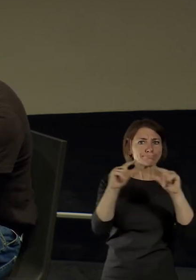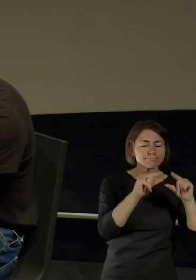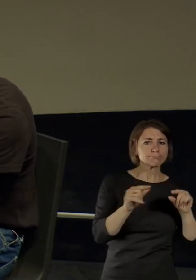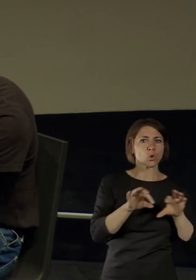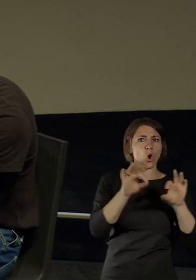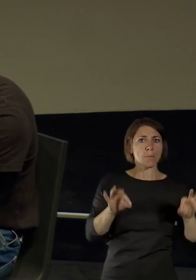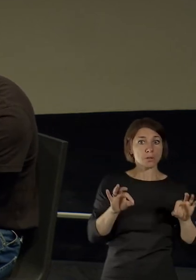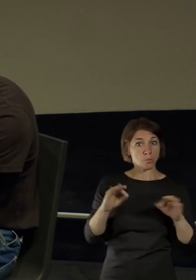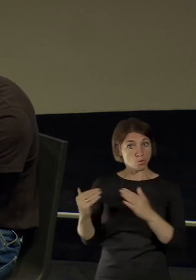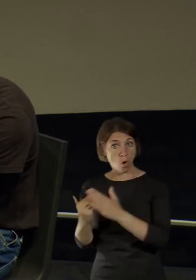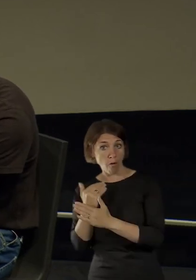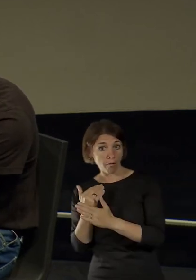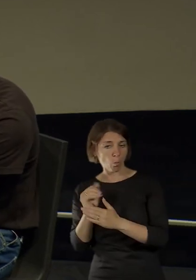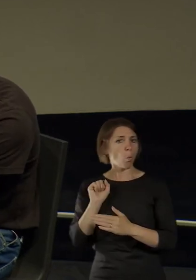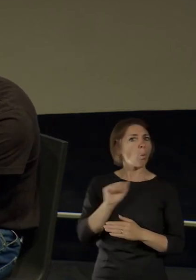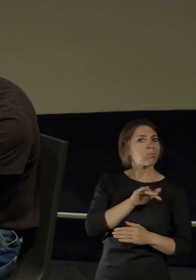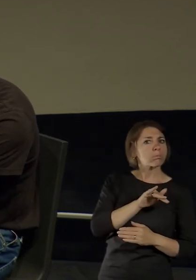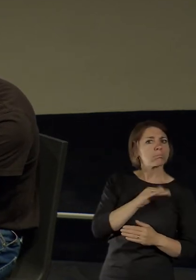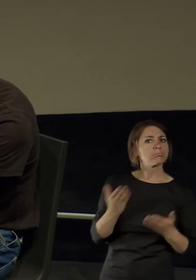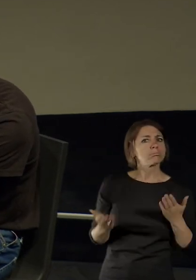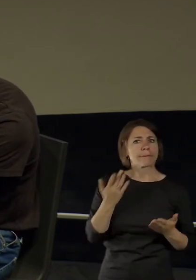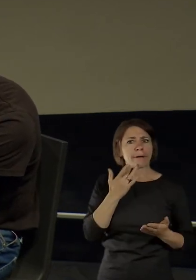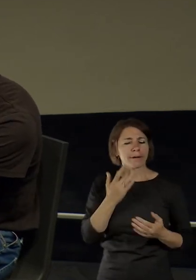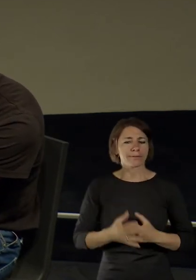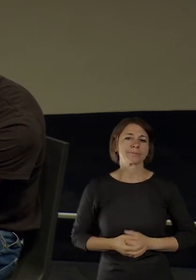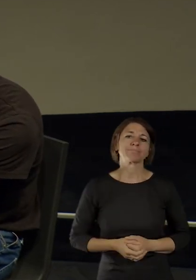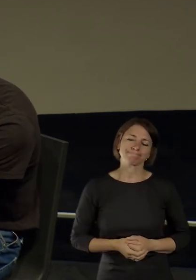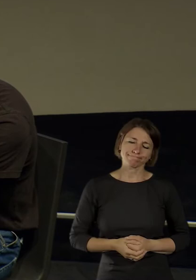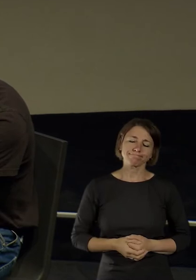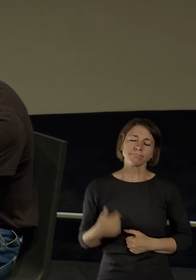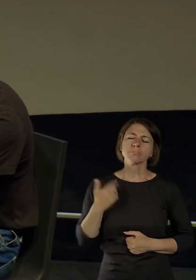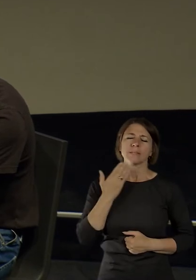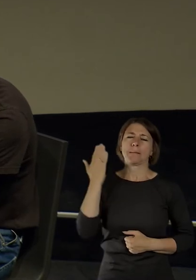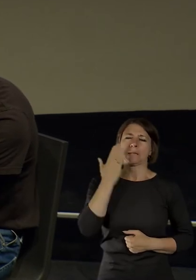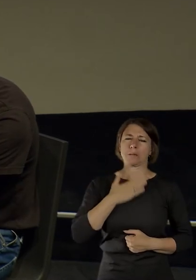No, znamená to pro nás, z mého pohledu, subjektivně,